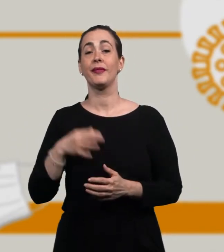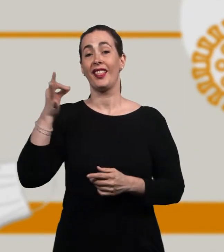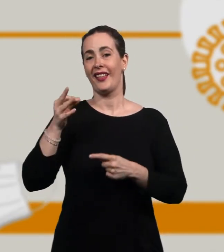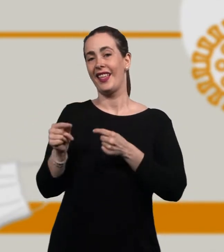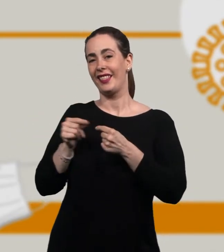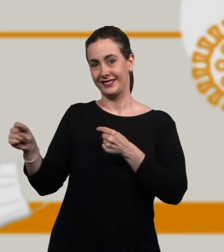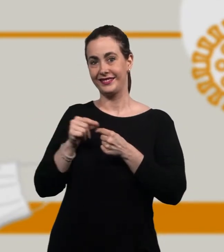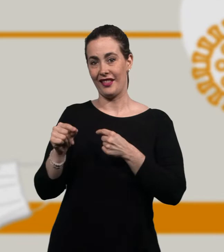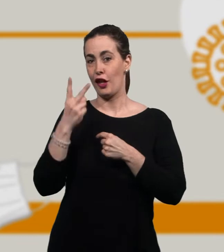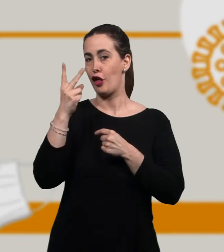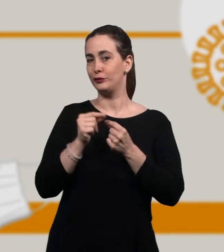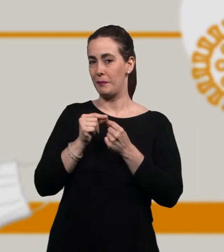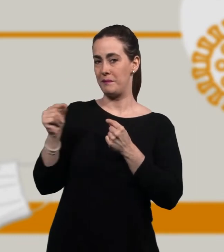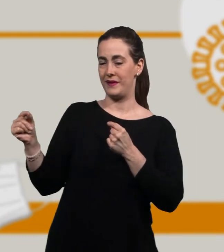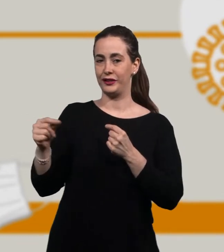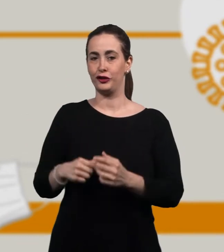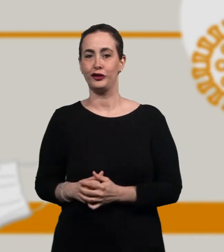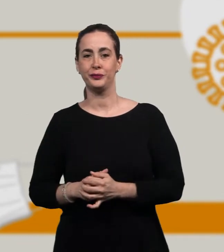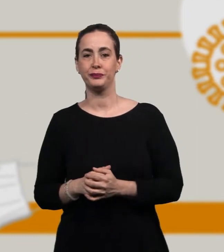S’haurà de mantenir la distància de seguretat de 2 metres.